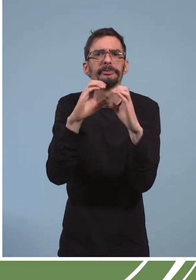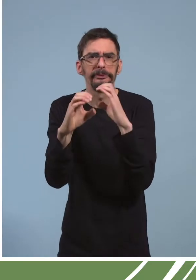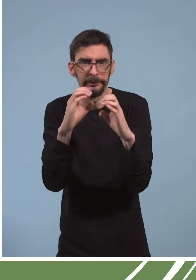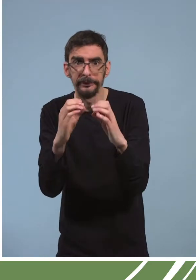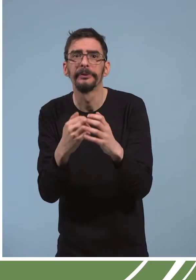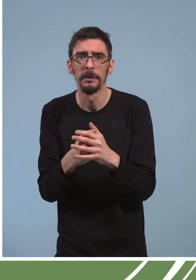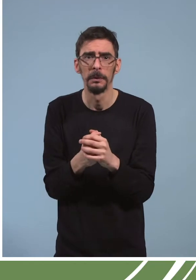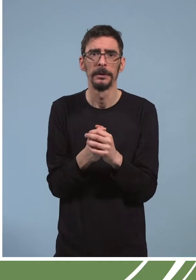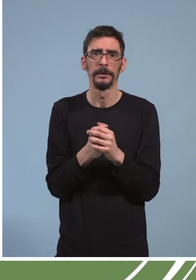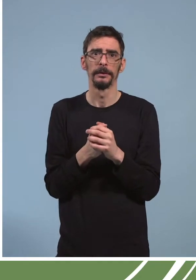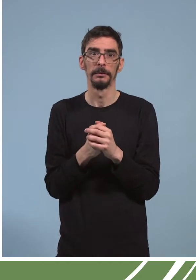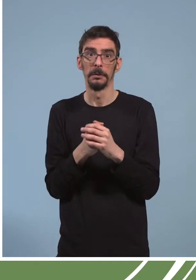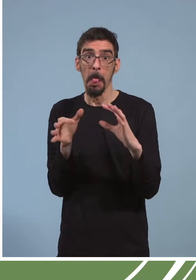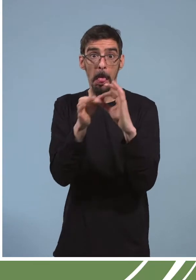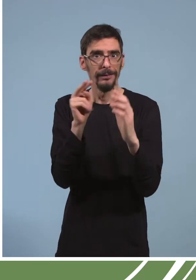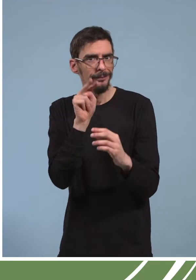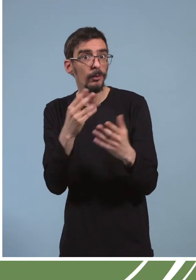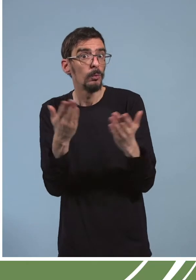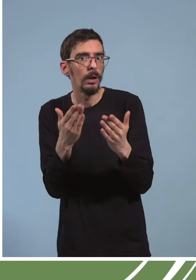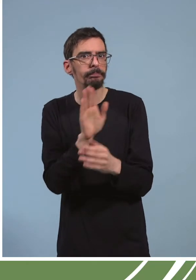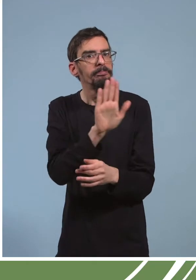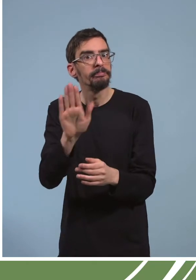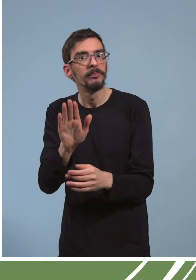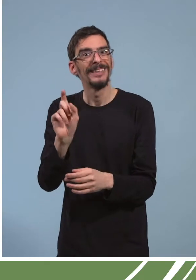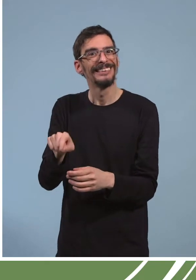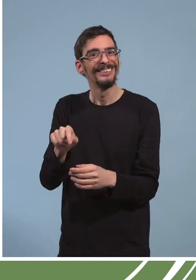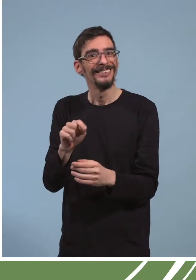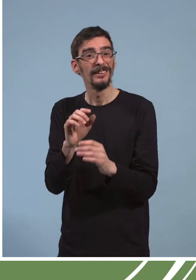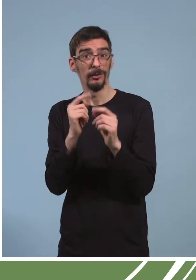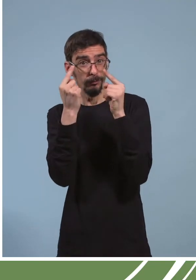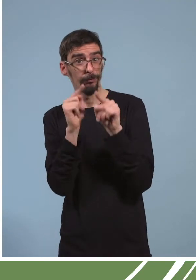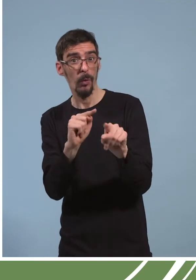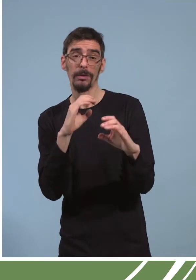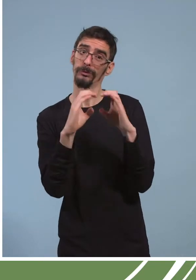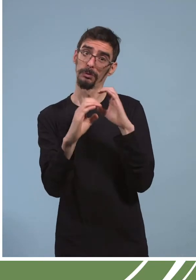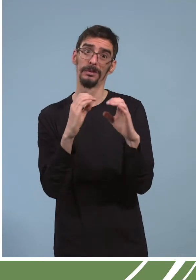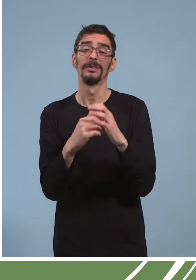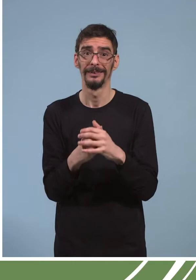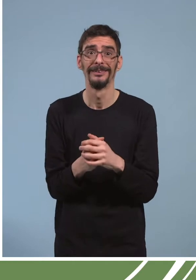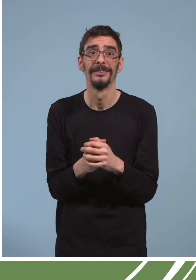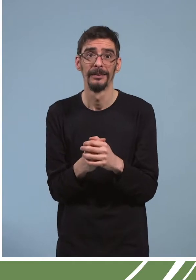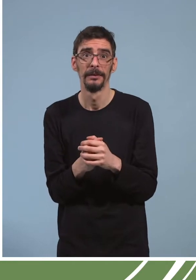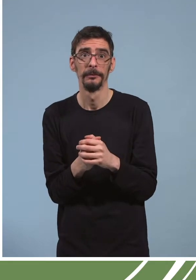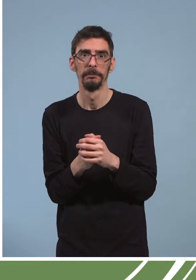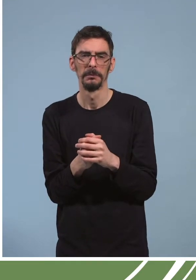und mit einer Gruppendiskussion weitermachen. Das soll sie darauf aufmerksam machen, wie sie kommuniziert haben und was ihre kommunikativen Bedürfnisse sind.